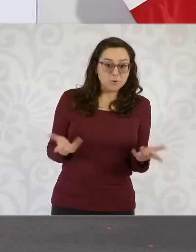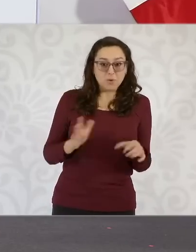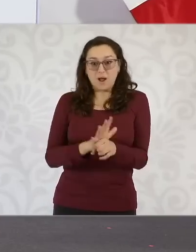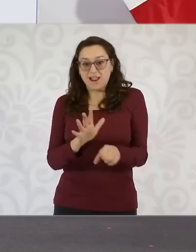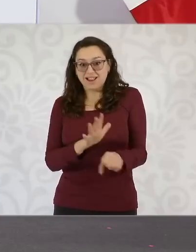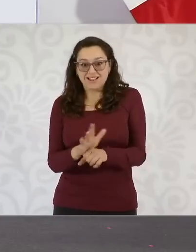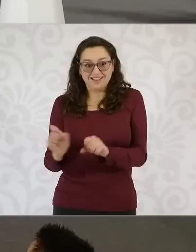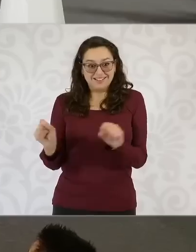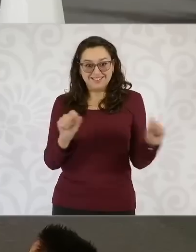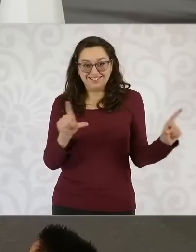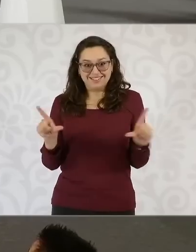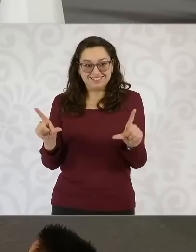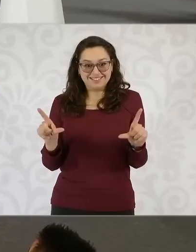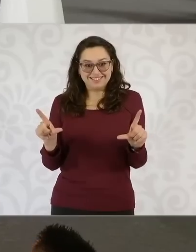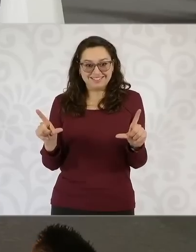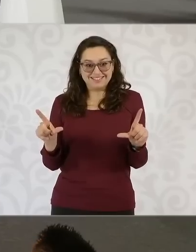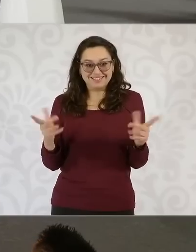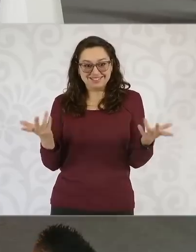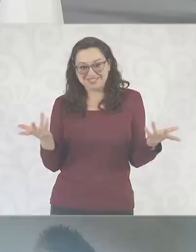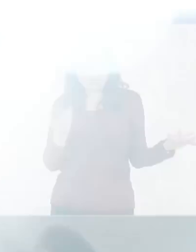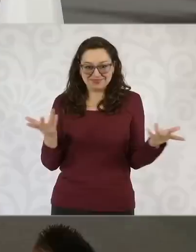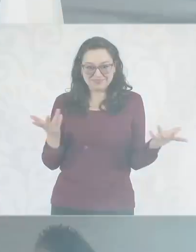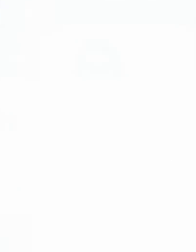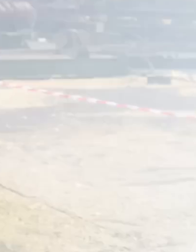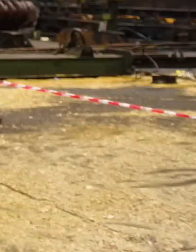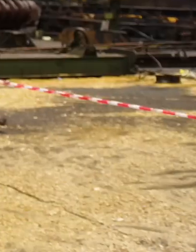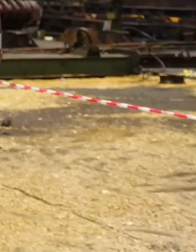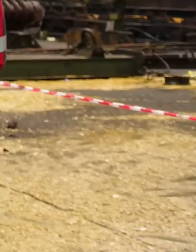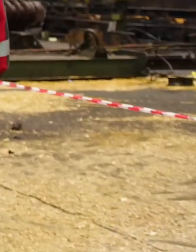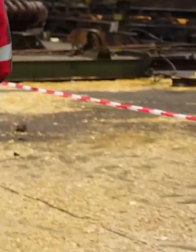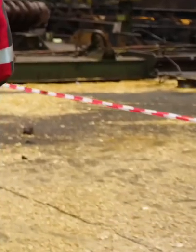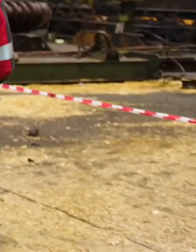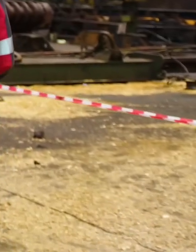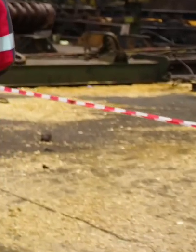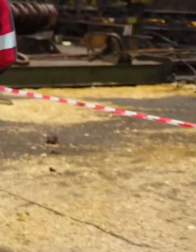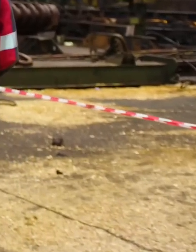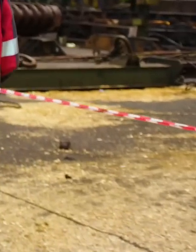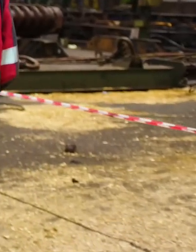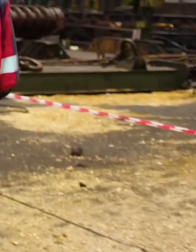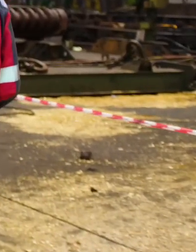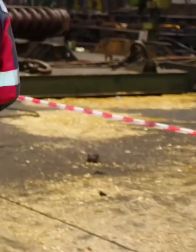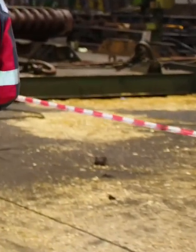y aluminio de Estados Unidos que lo que le vende resultando en un saldo deficitario para el país